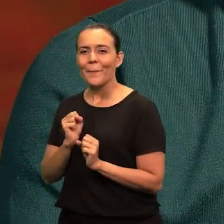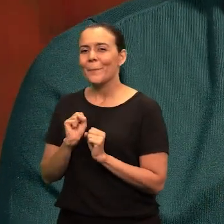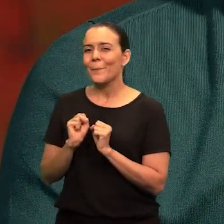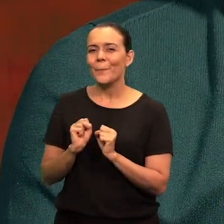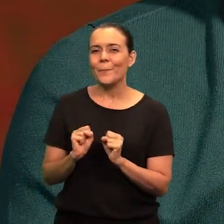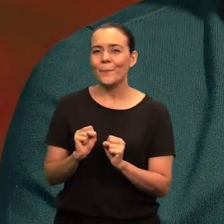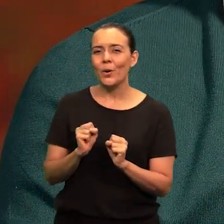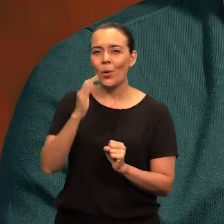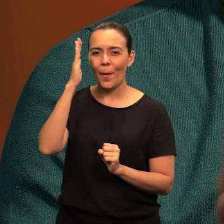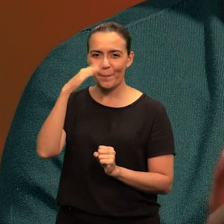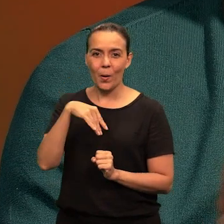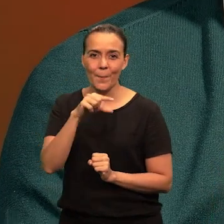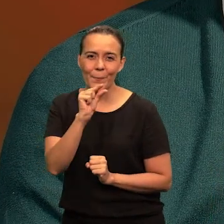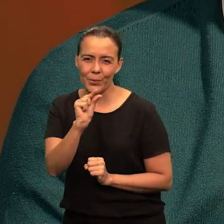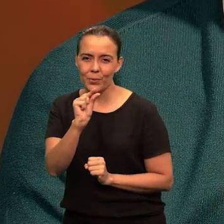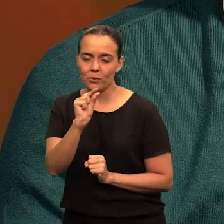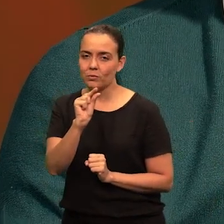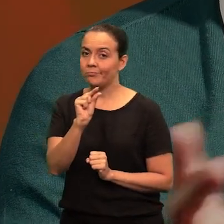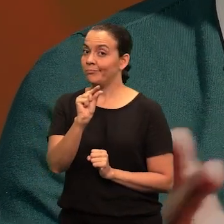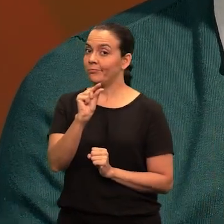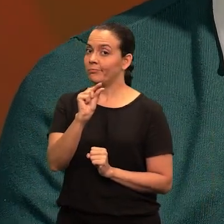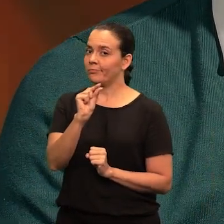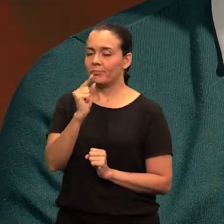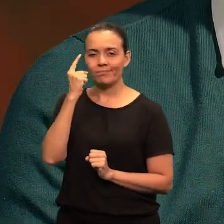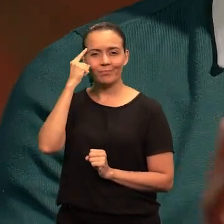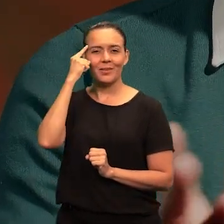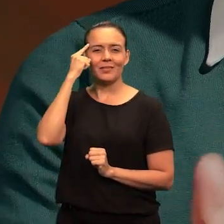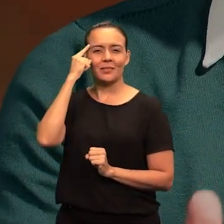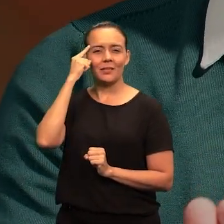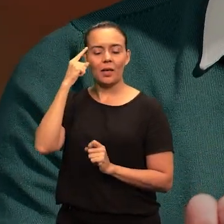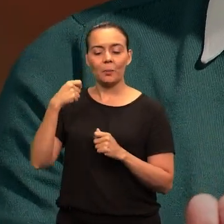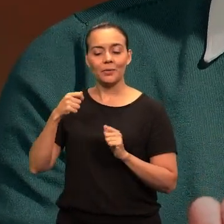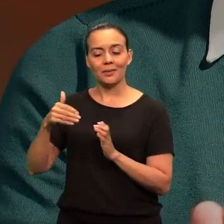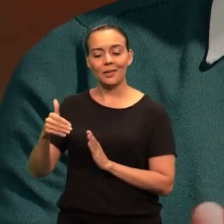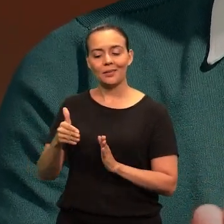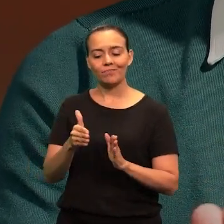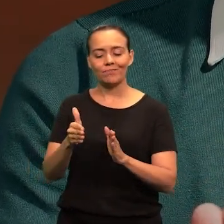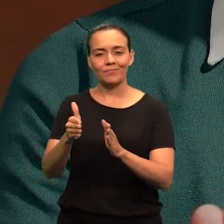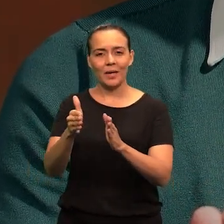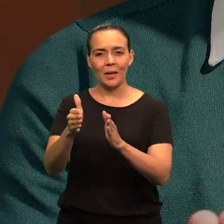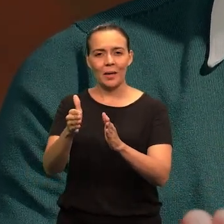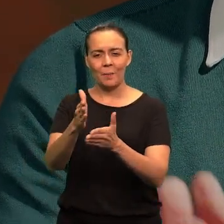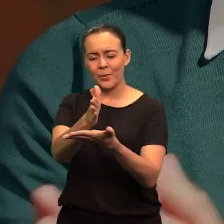de que basta qualquer pacto entre duas pessoas e encontrar um caminho intermediário